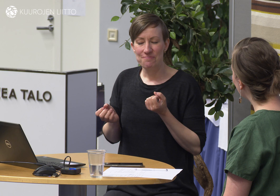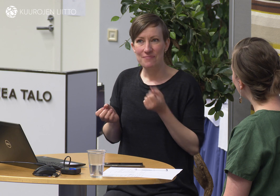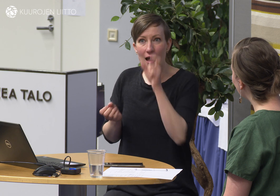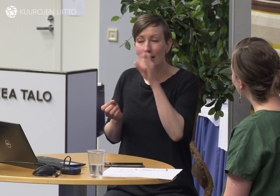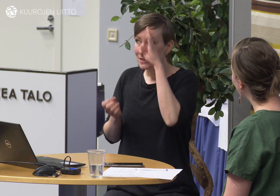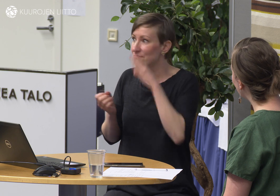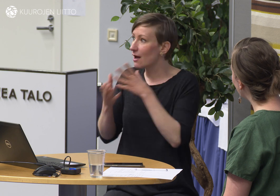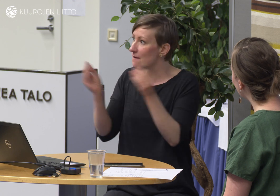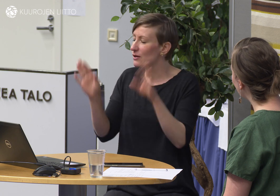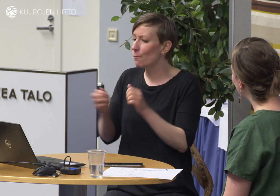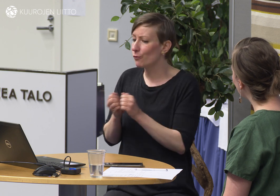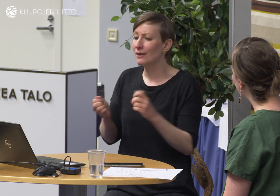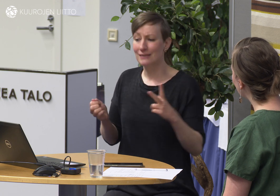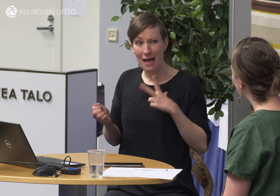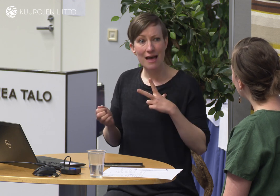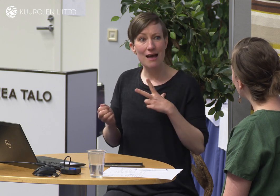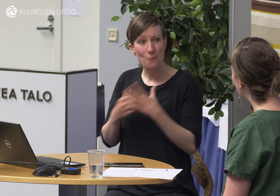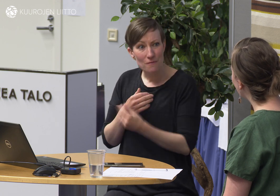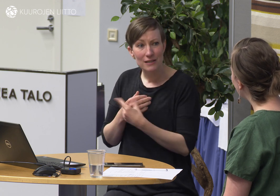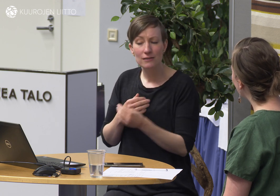Vaikka hän onkin poissa, valokuvat hänestä säilyvät edelleen.